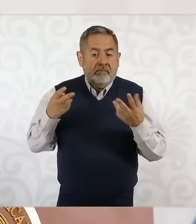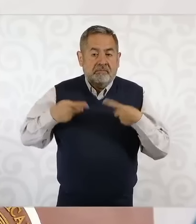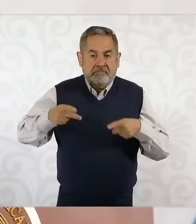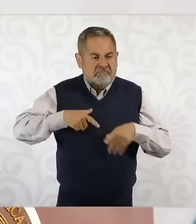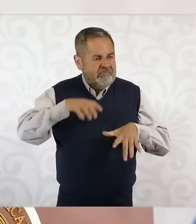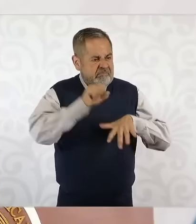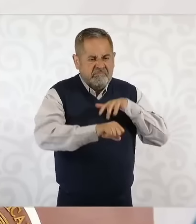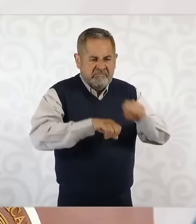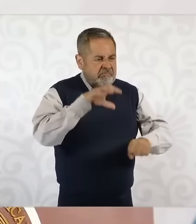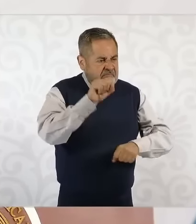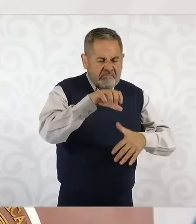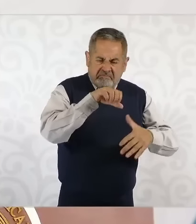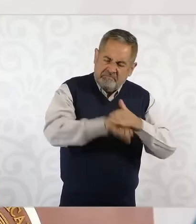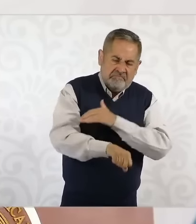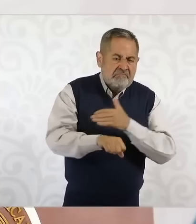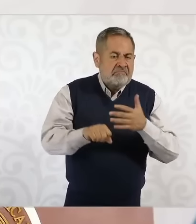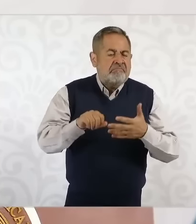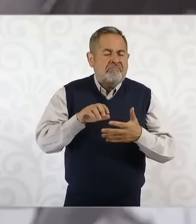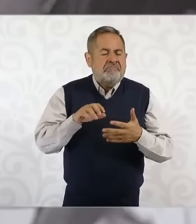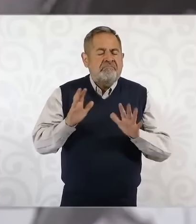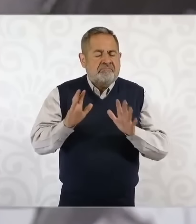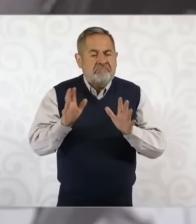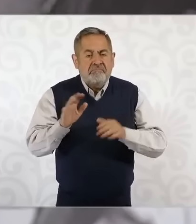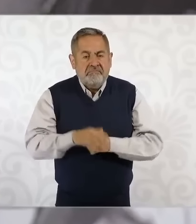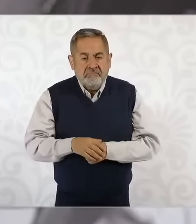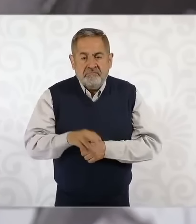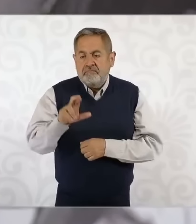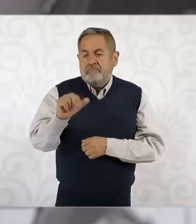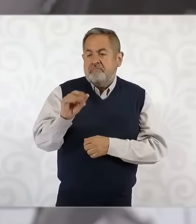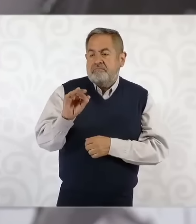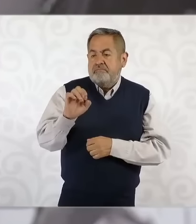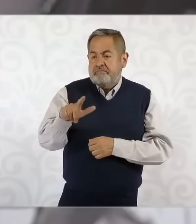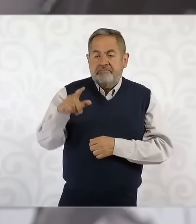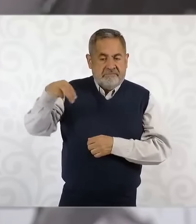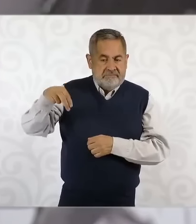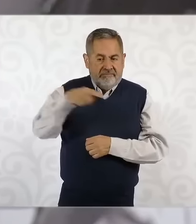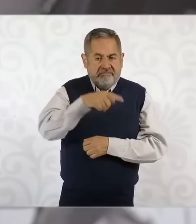la entidad. Entre los detenidos se encuentra Rafael N. identificado como líder de este grupo